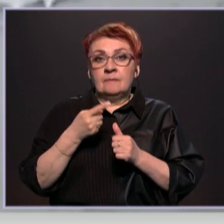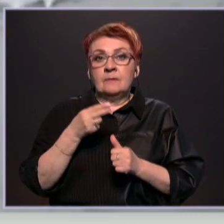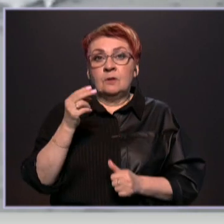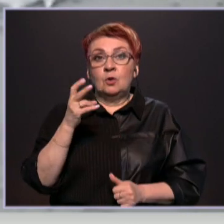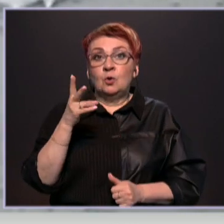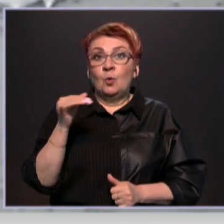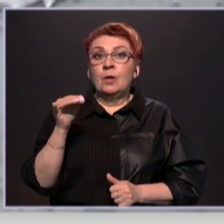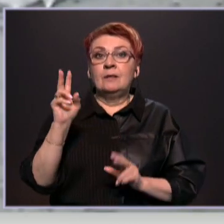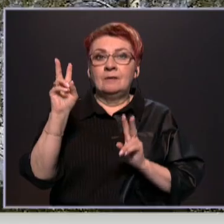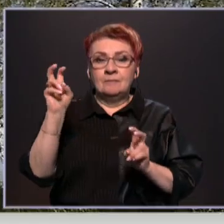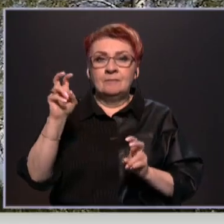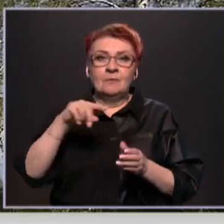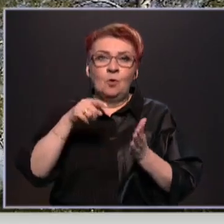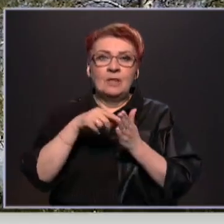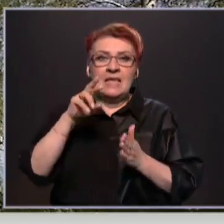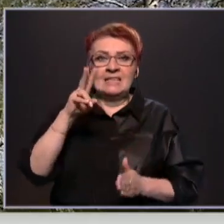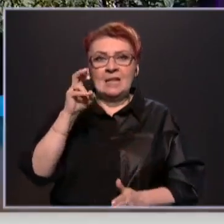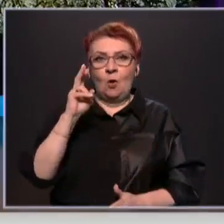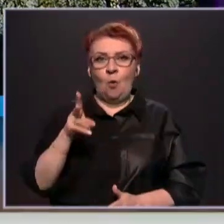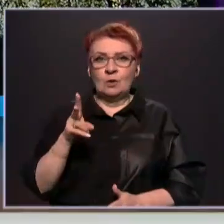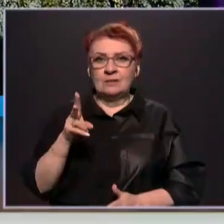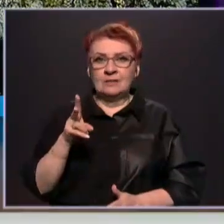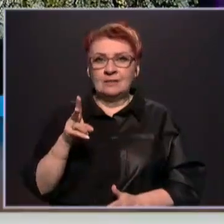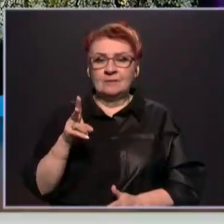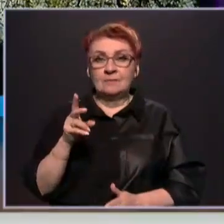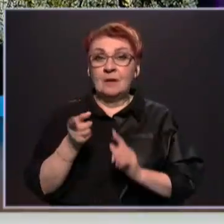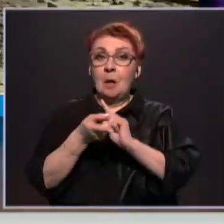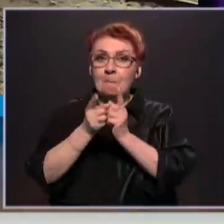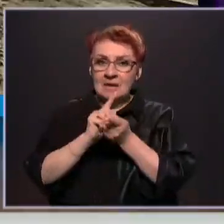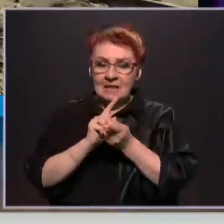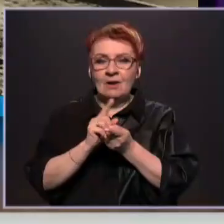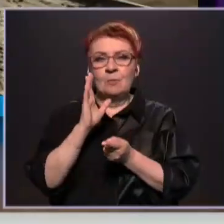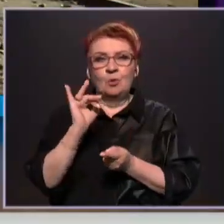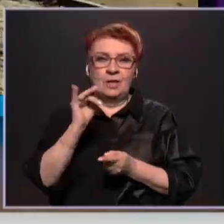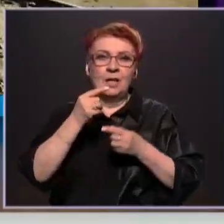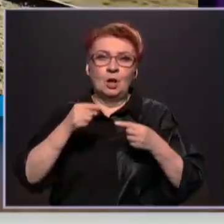и появился в городе ясногорске Тульской области переименование коснётся других улиц Мелитополя